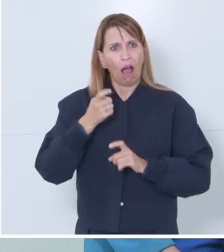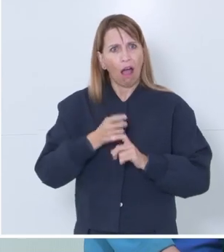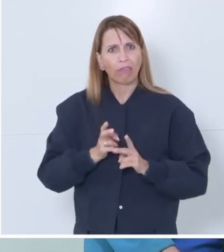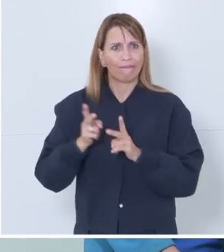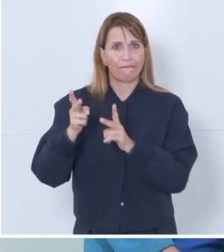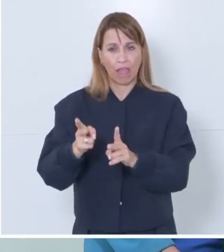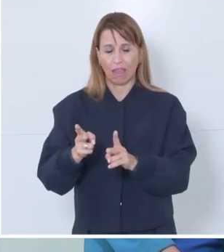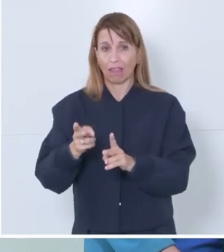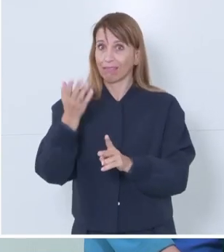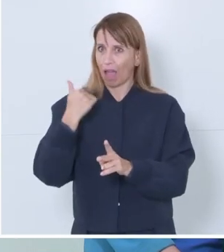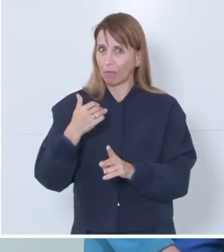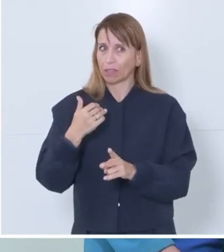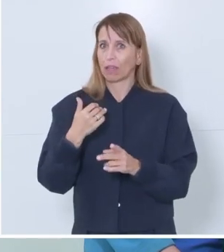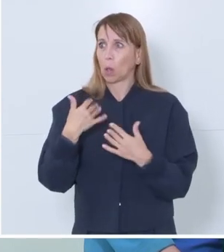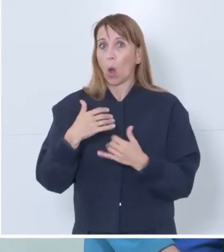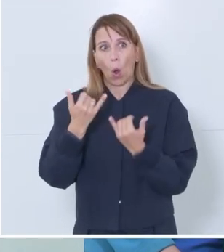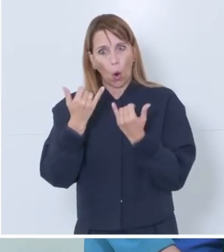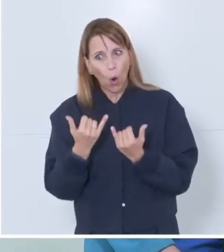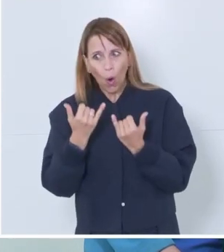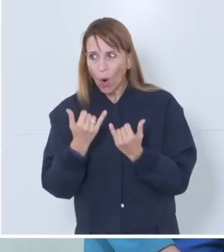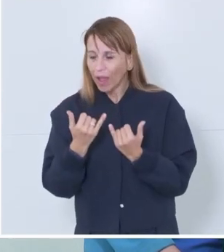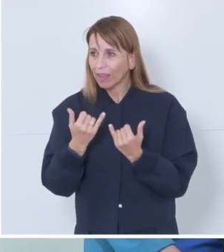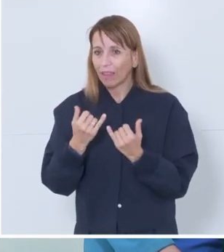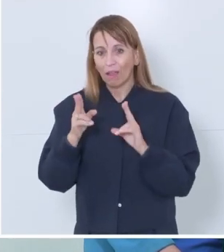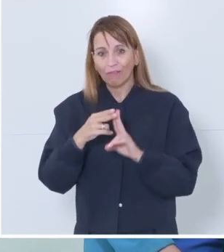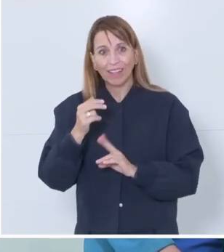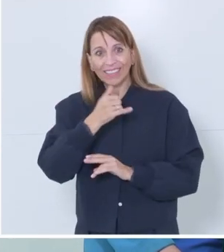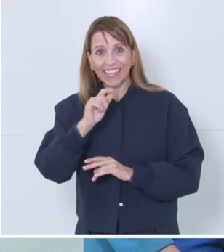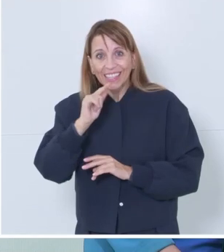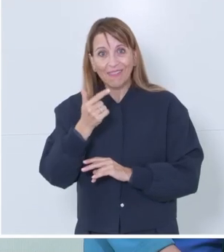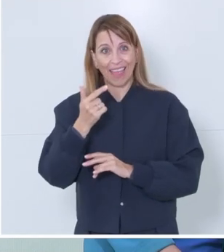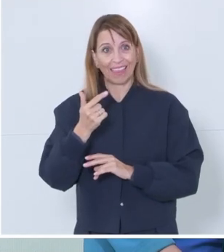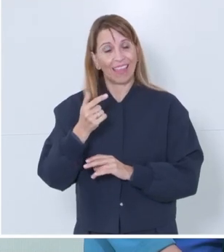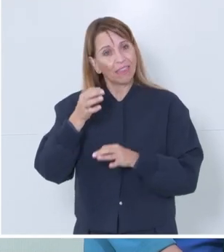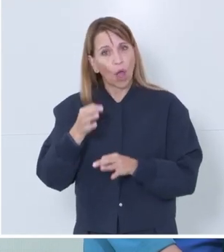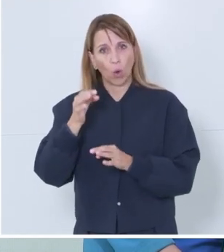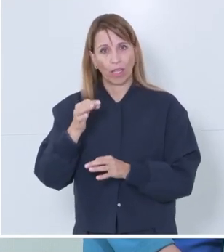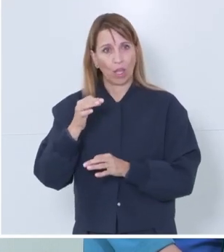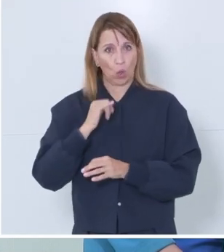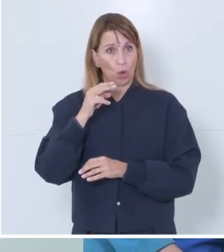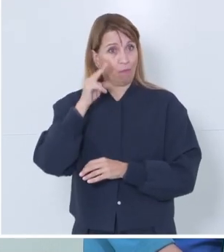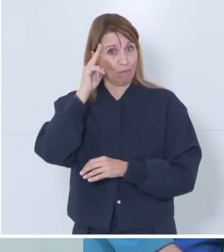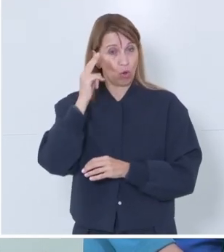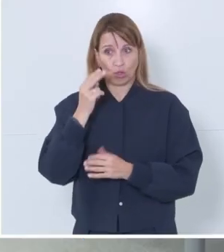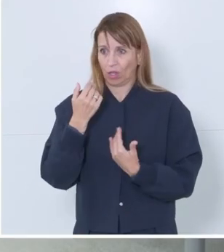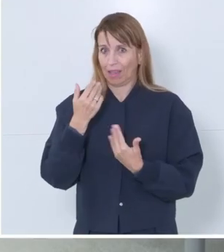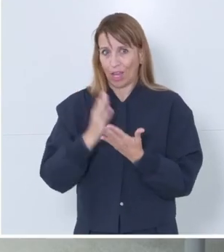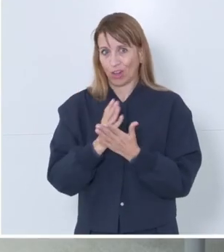junger Bursch, ein jeder zweiter tauglicher junger Bursch, der sich für den Zivildienst entscheidet.